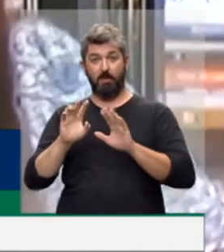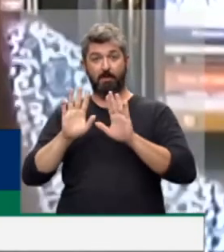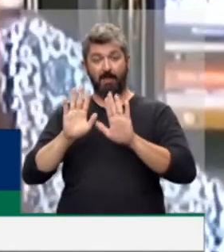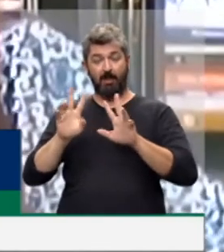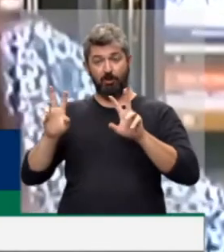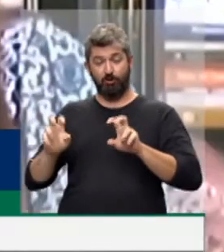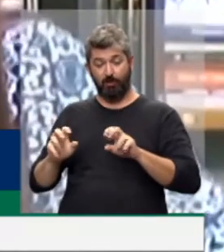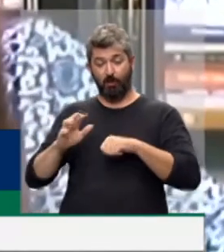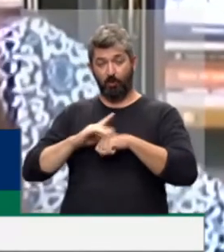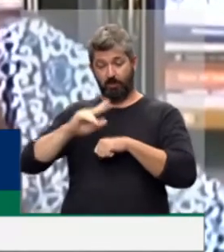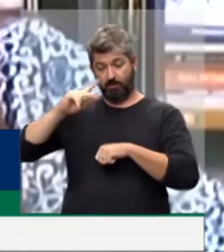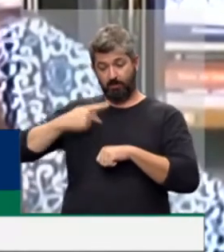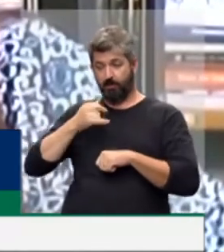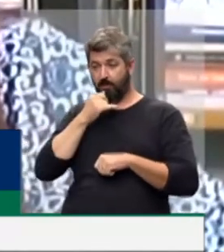DROGAS QUE SÃO ÚTEIS PARA